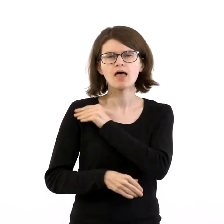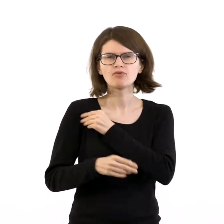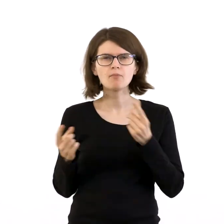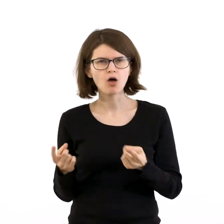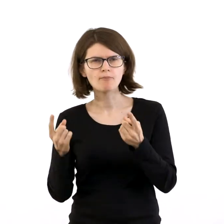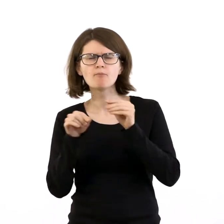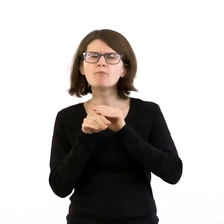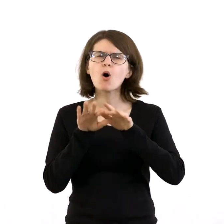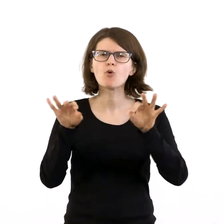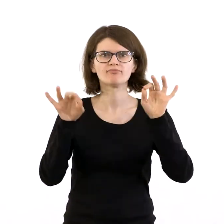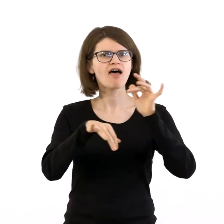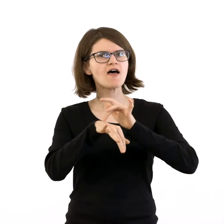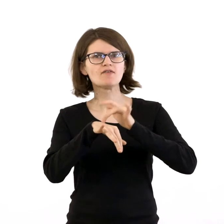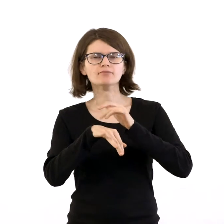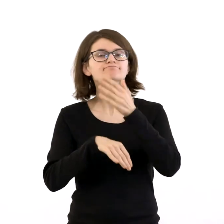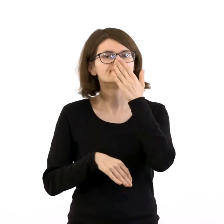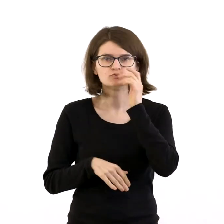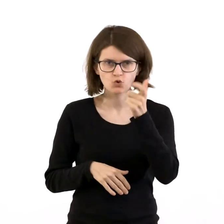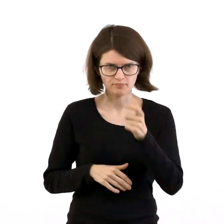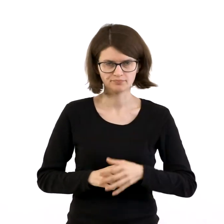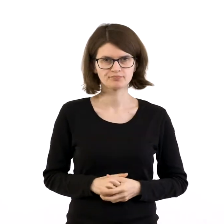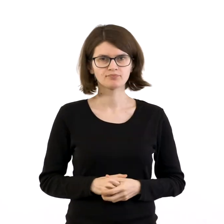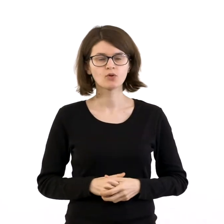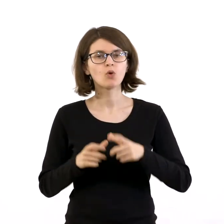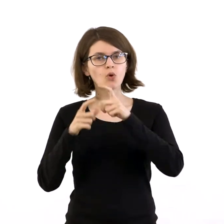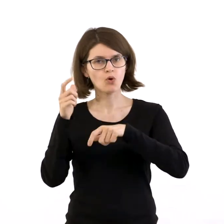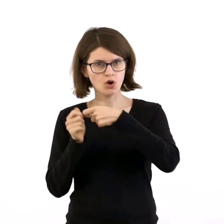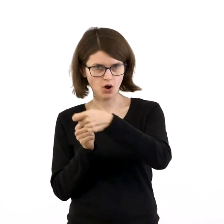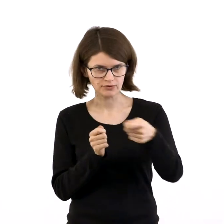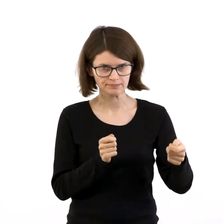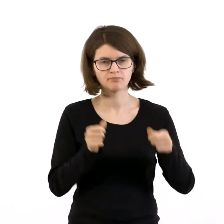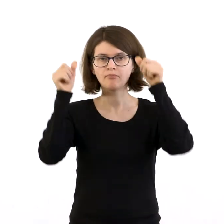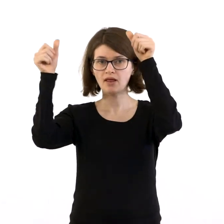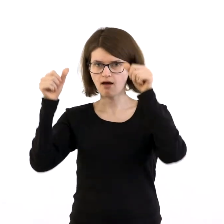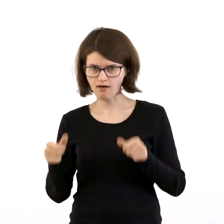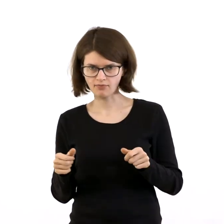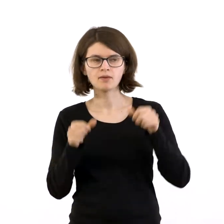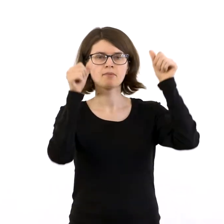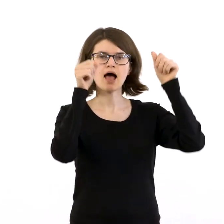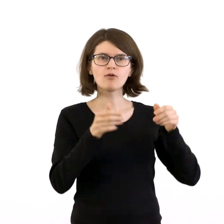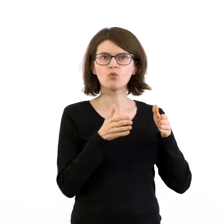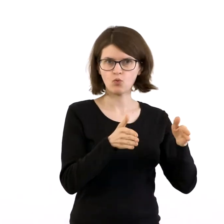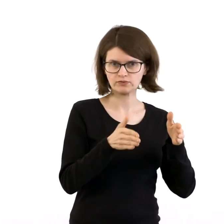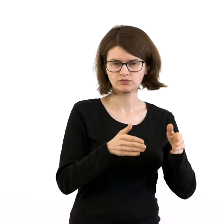Popularne i skuteczne materiały promocyjne to: ulotki, plakaty, billboardy,